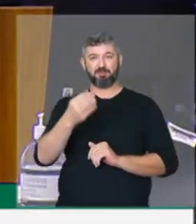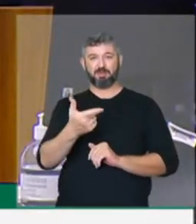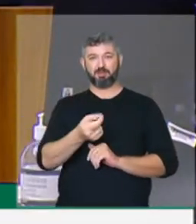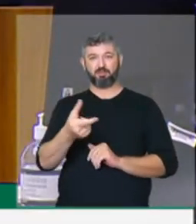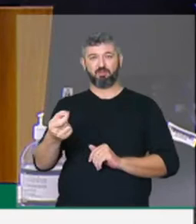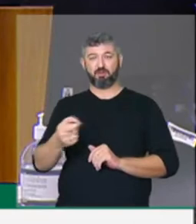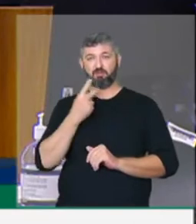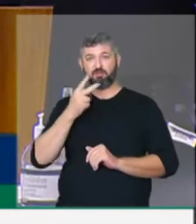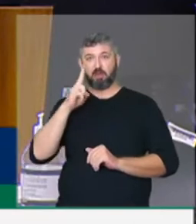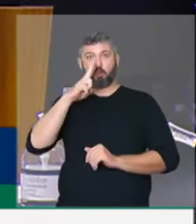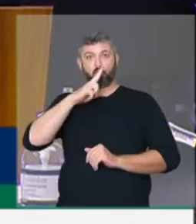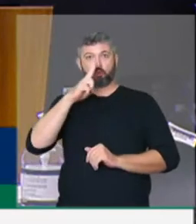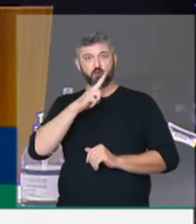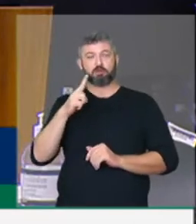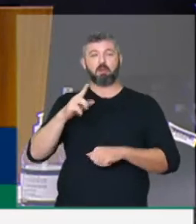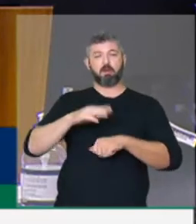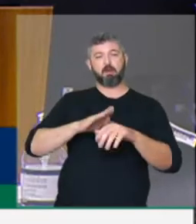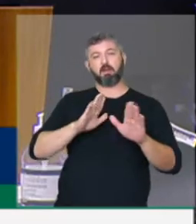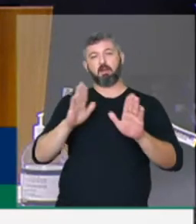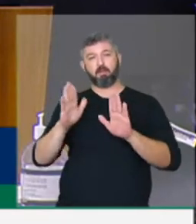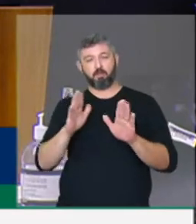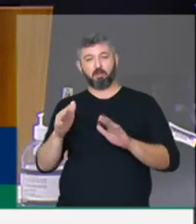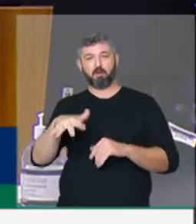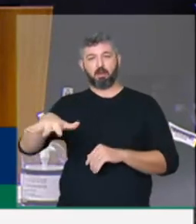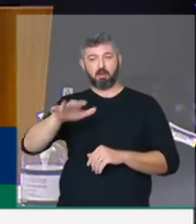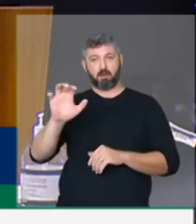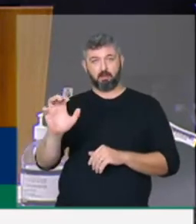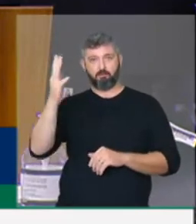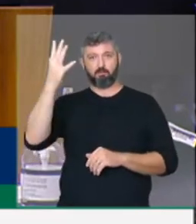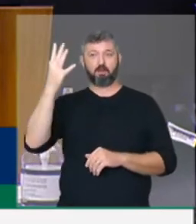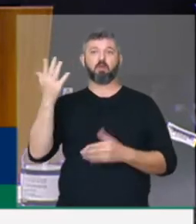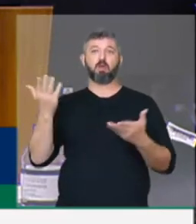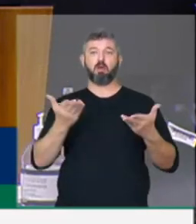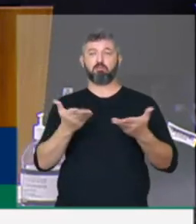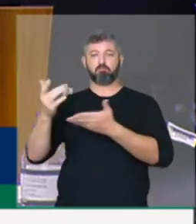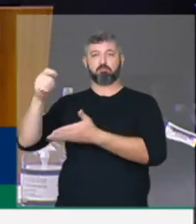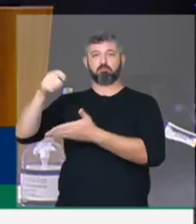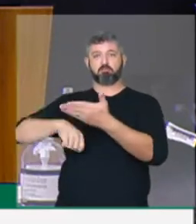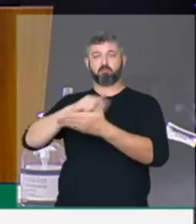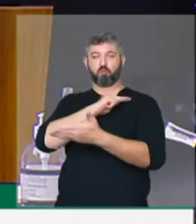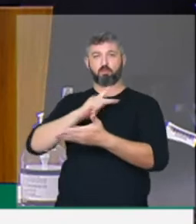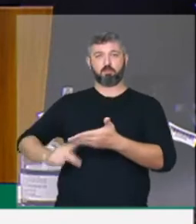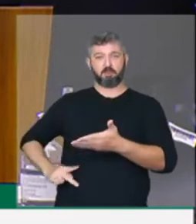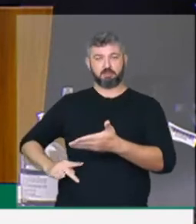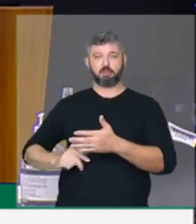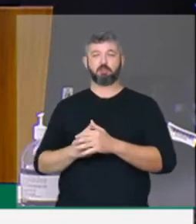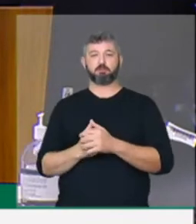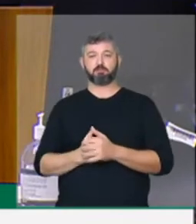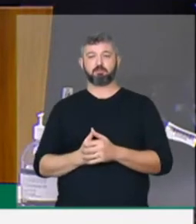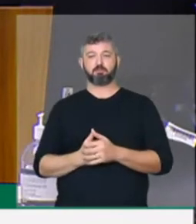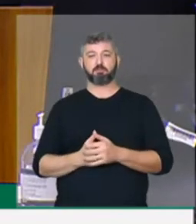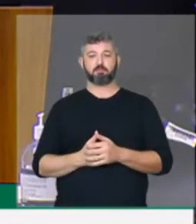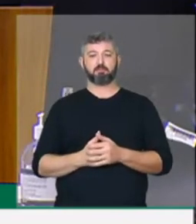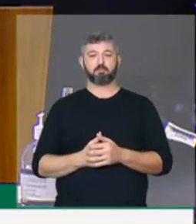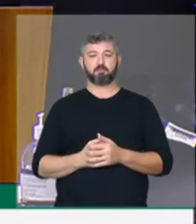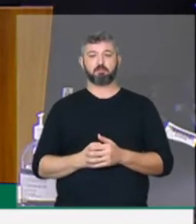TRATA DE AÇÕES EMERGENCIAIS E TEMPORÁRIAS PARA O SETOR DE EVENTOS, SEGUE AGORA PARA A SANÇÃO DO PRESIDENTE DA REPÚBLICA. -- [PRESIDENTE]: REPRESENTANTE DO DISTRITO